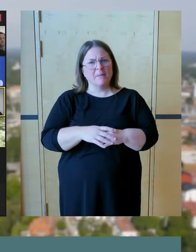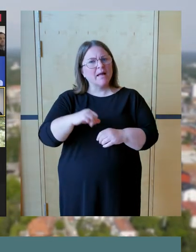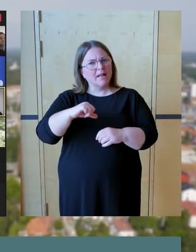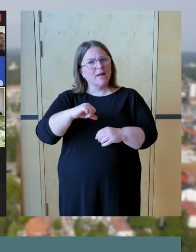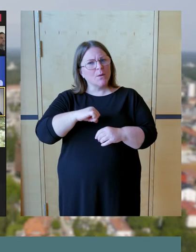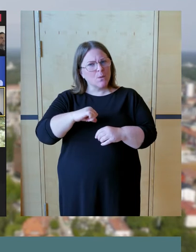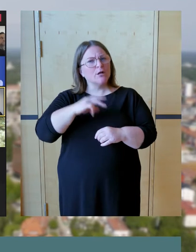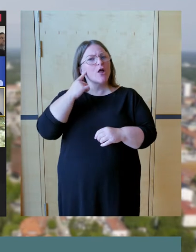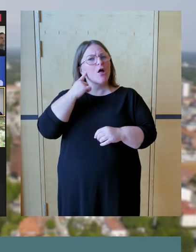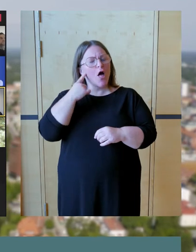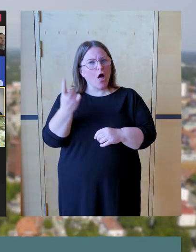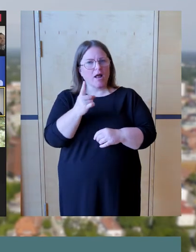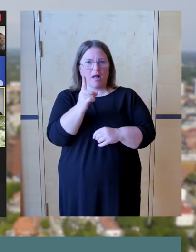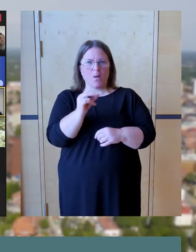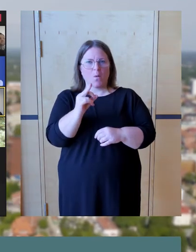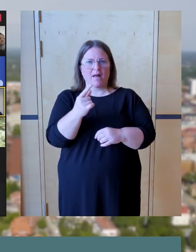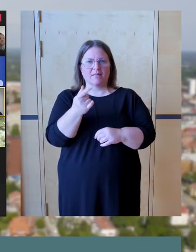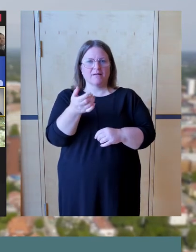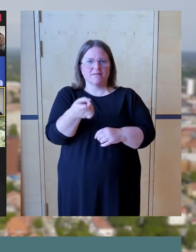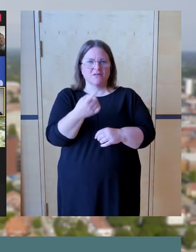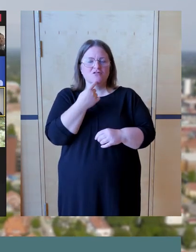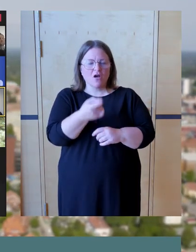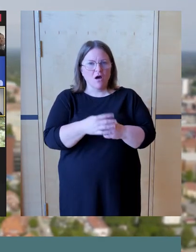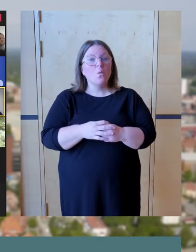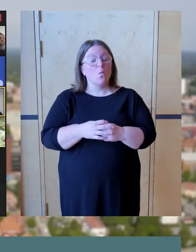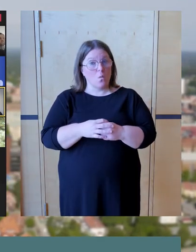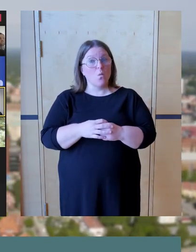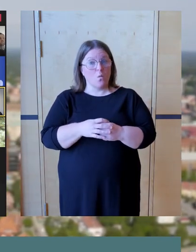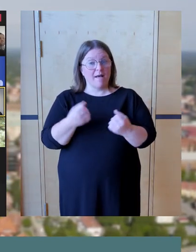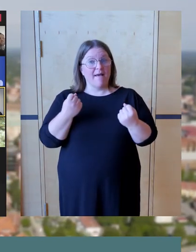Man kan ha effekt att det kan vara effektivt men inte ha så stora boende